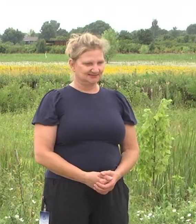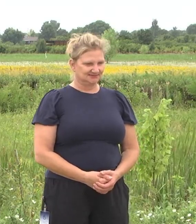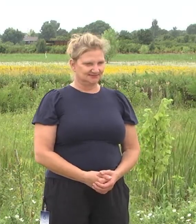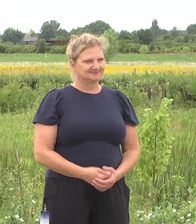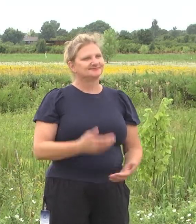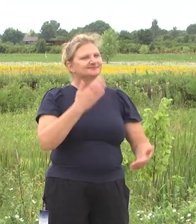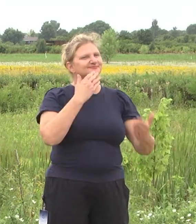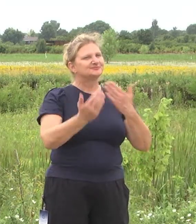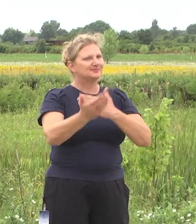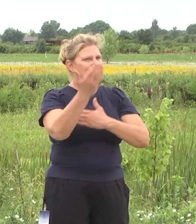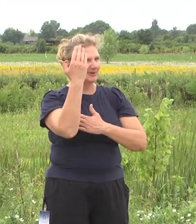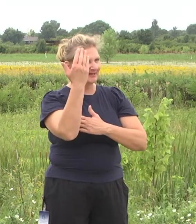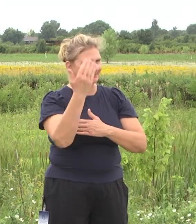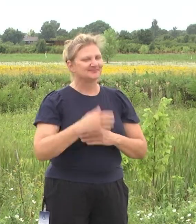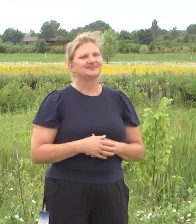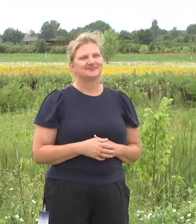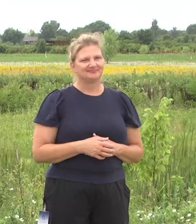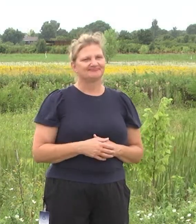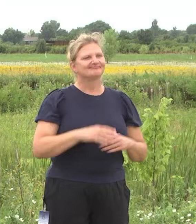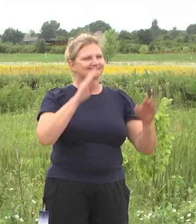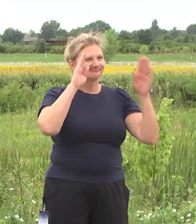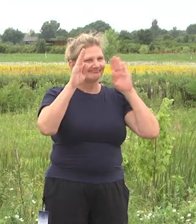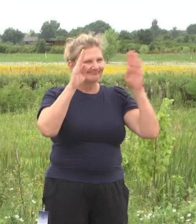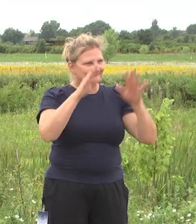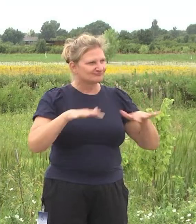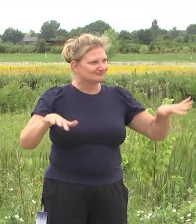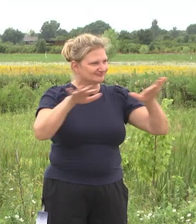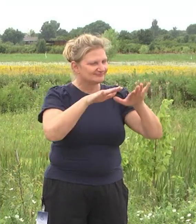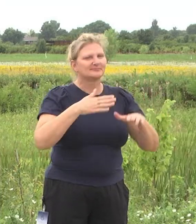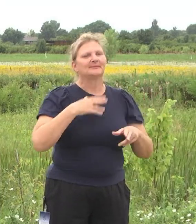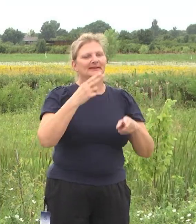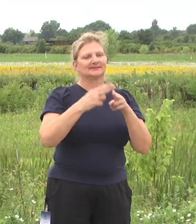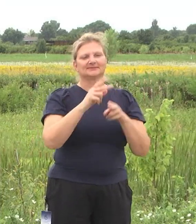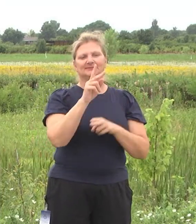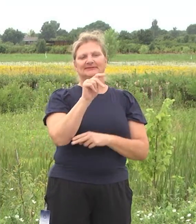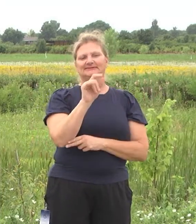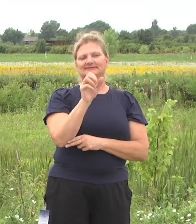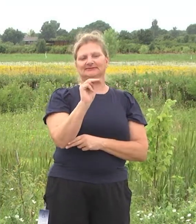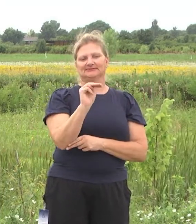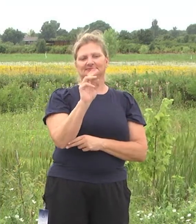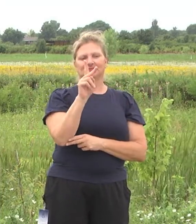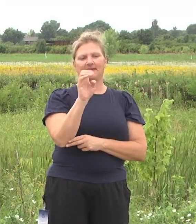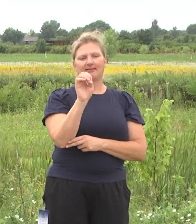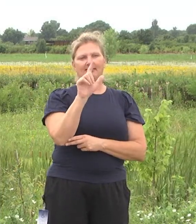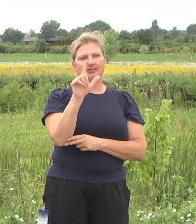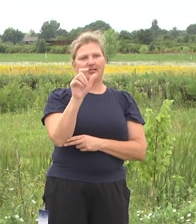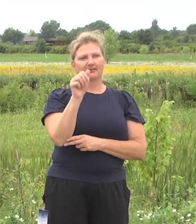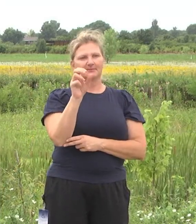Buenos días. Hola a todos. Soy Tim Kellums. Soy arquitecto paisajista y planificador principal